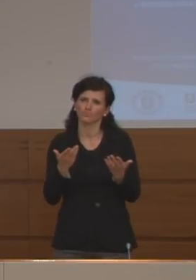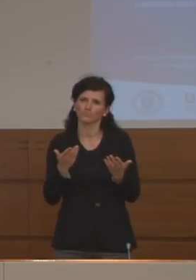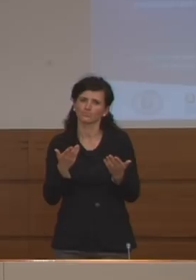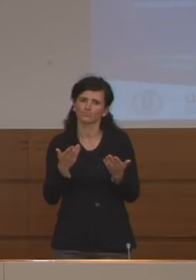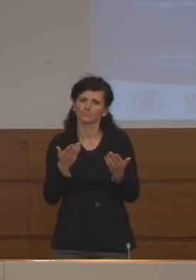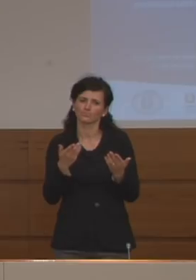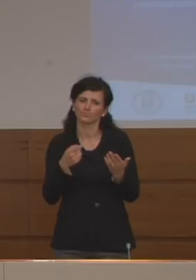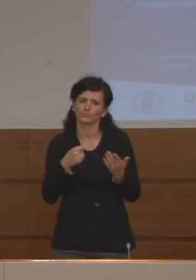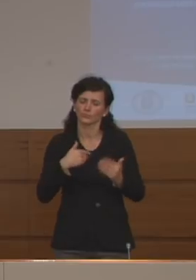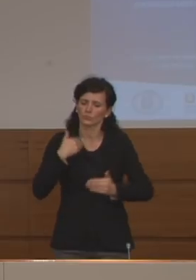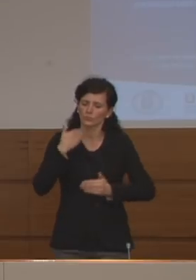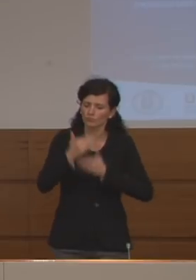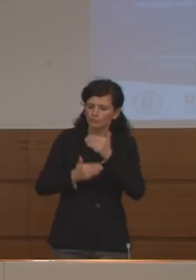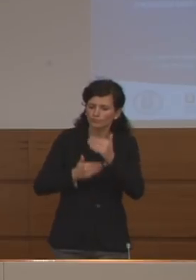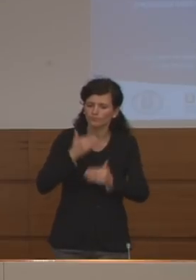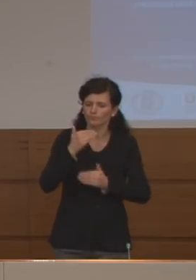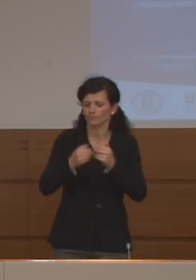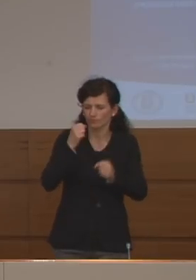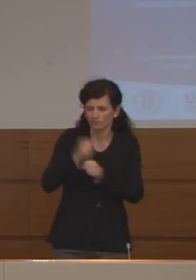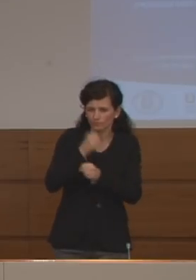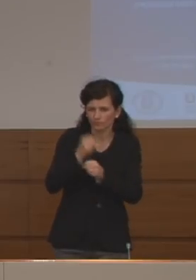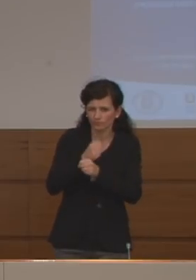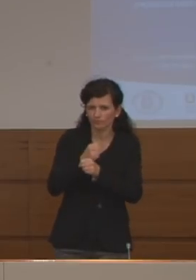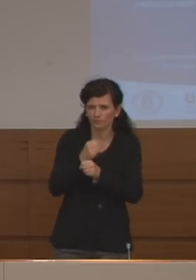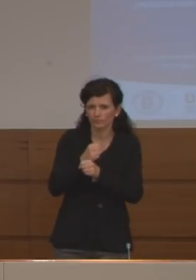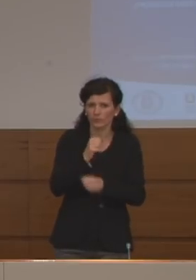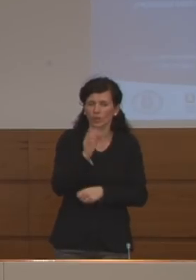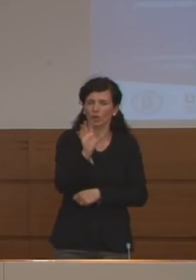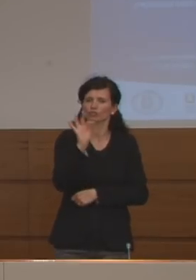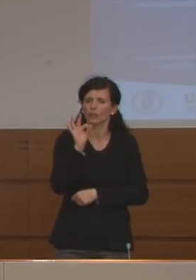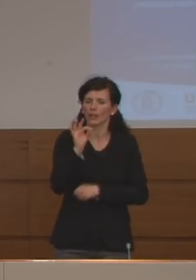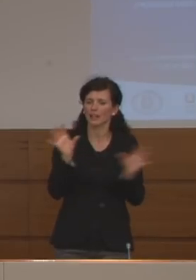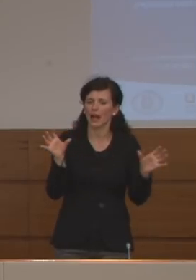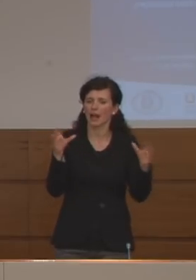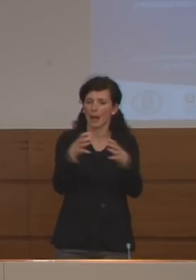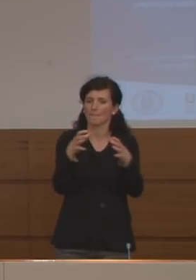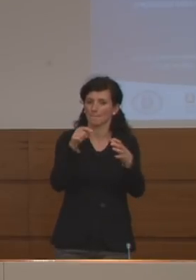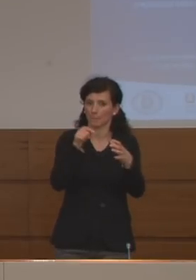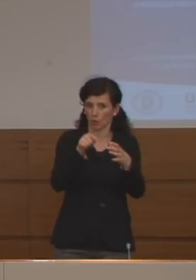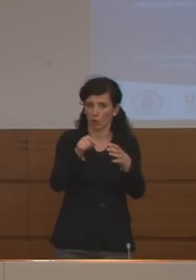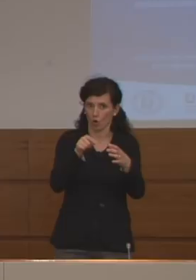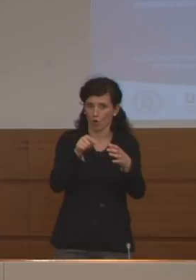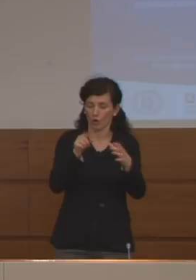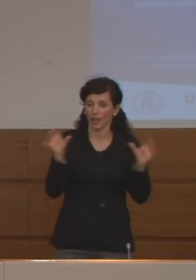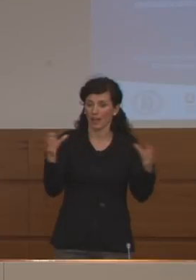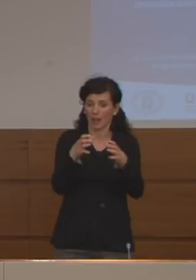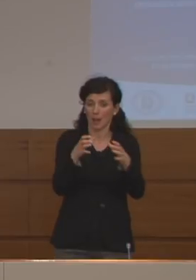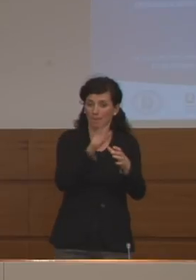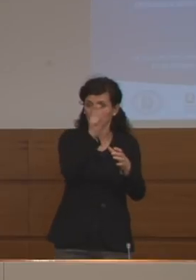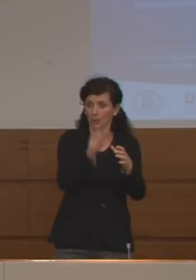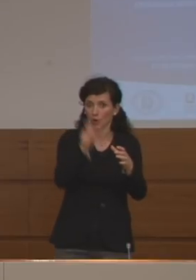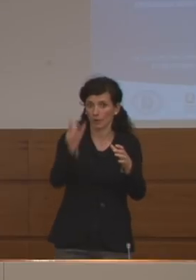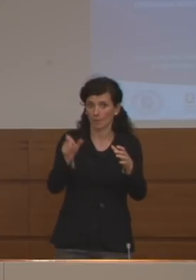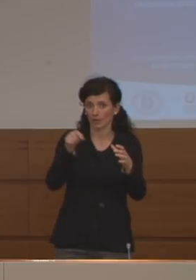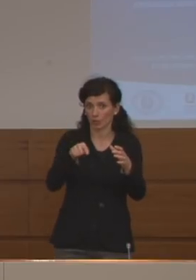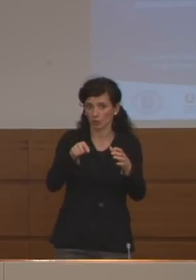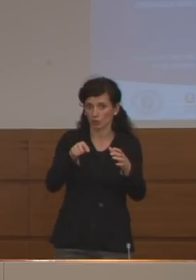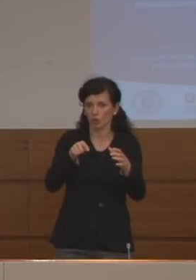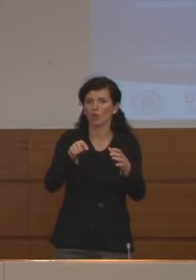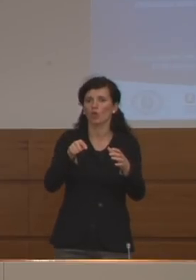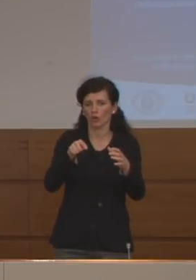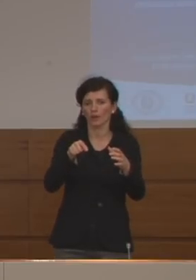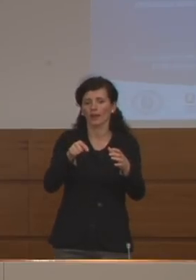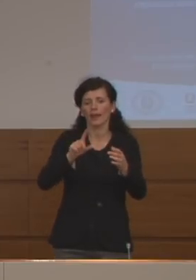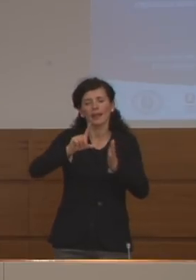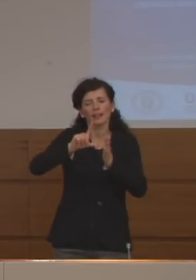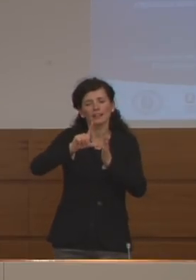processare un numero di campioni nell'unità di tempo che ci consenta di